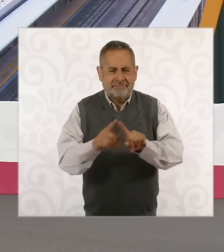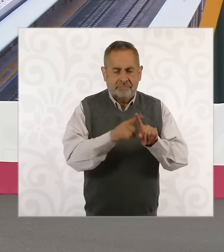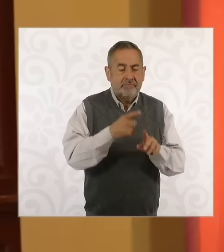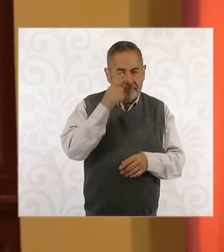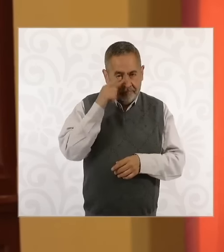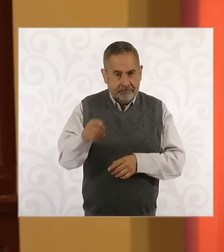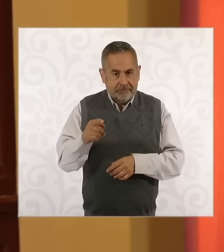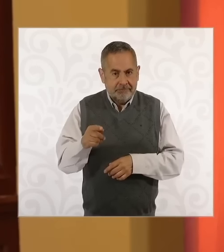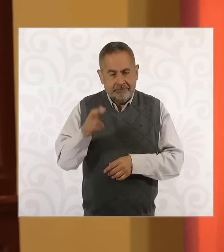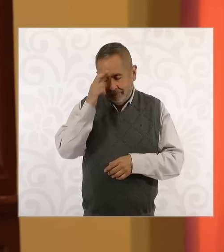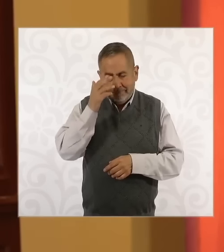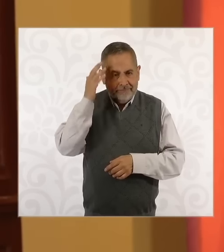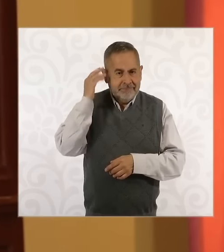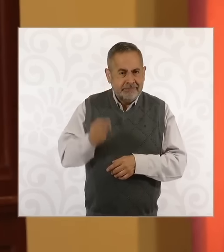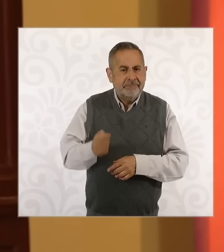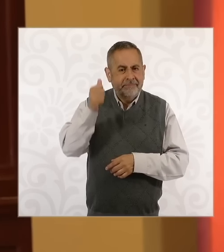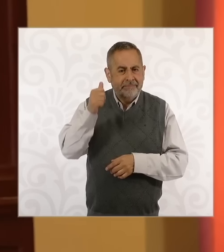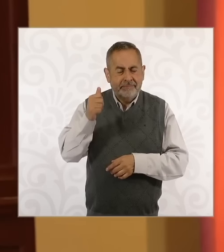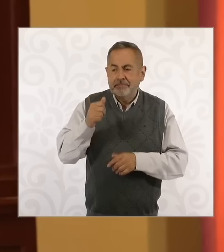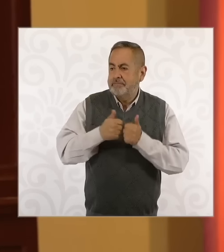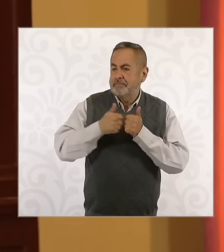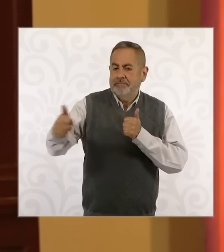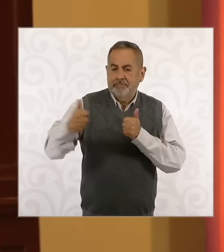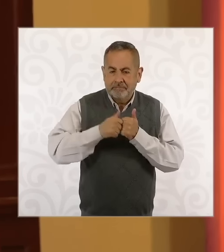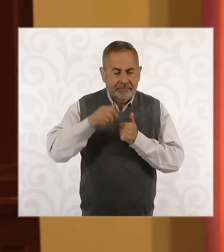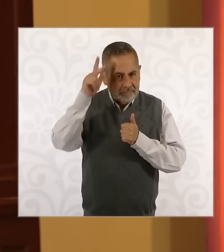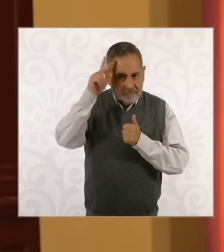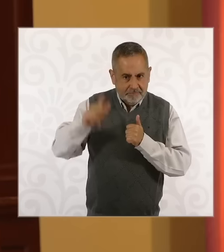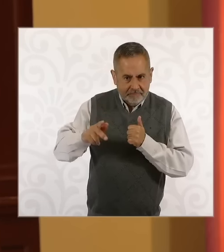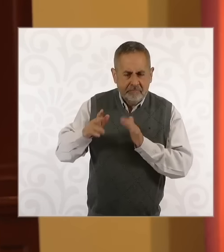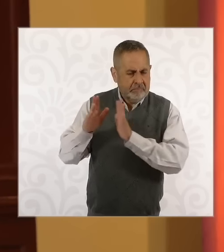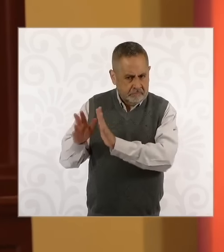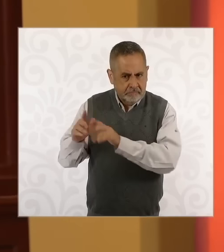la primera licitación que se hizo de trenes hacia Pachuca. La razón de esto es que estos son trenes